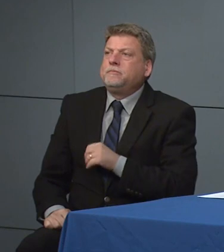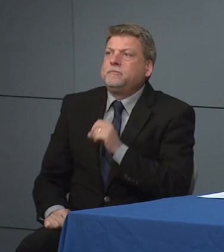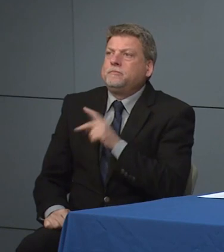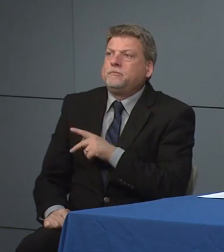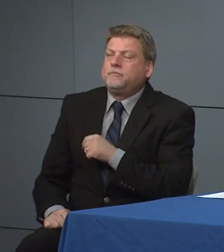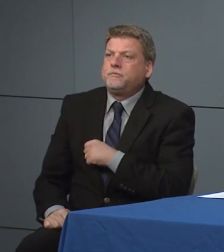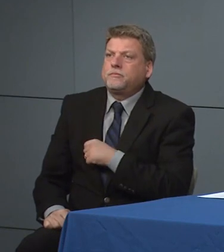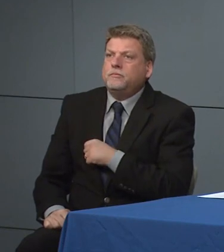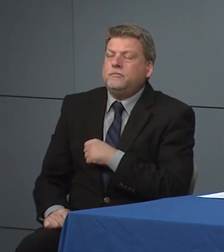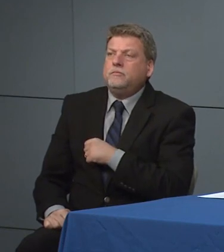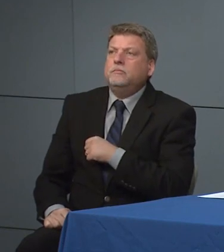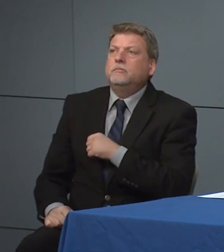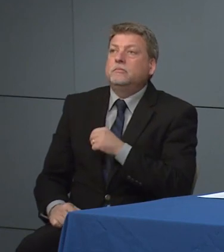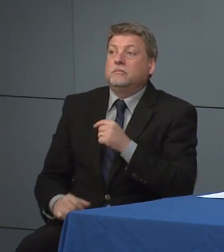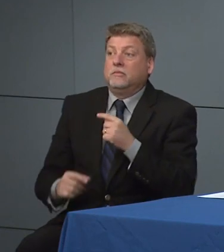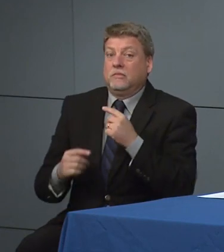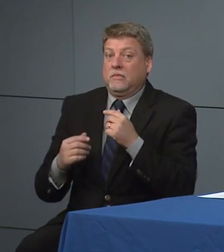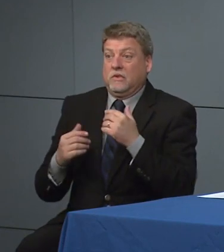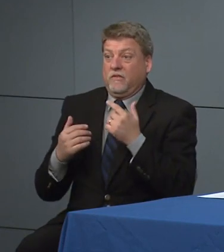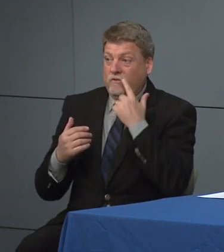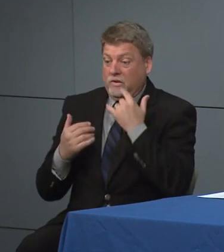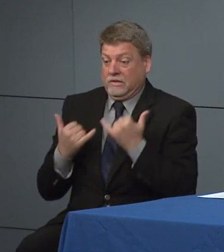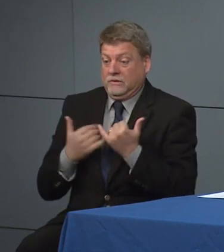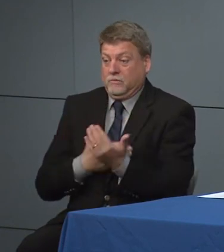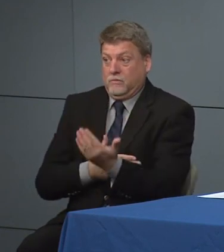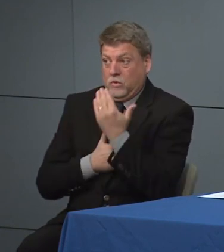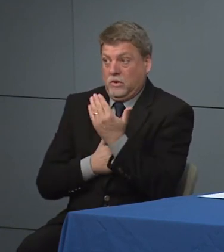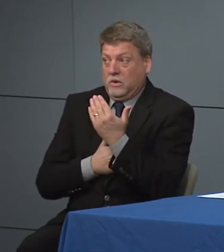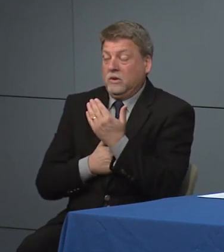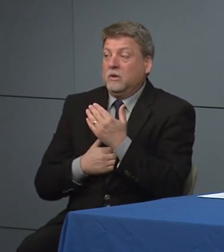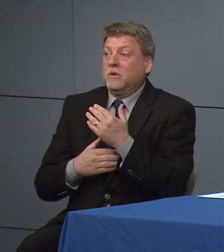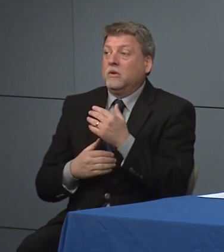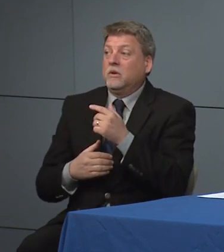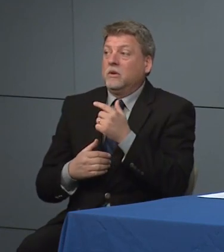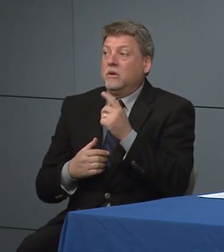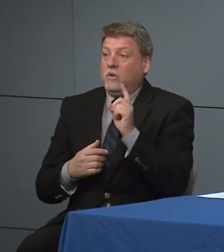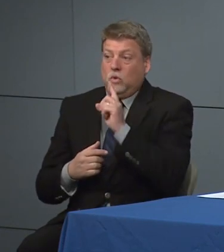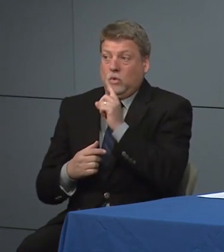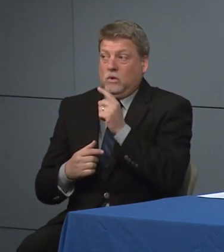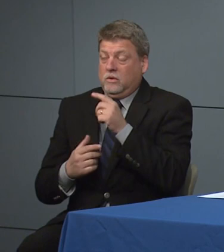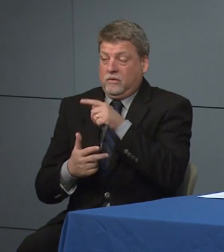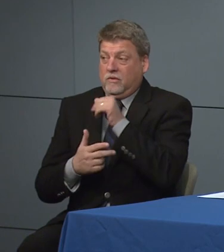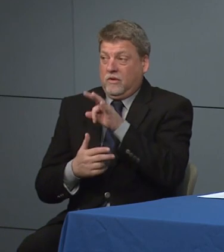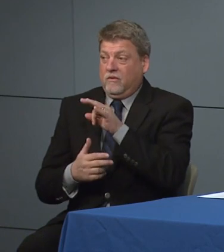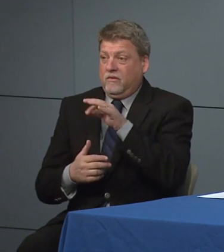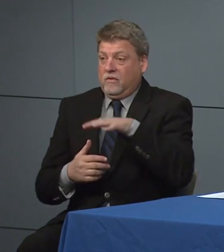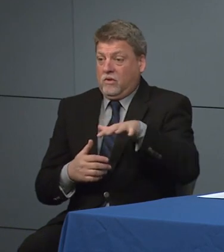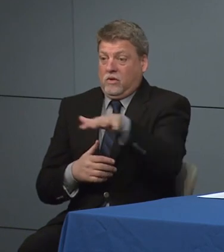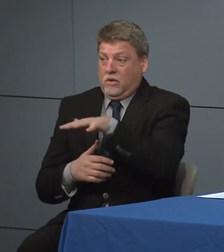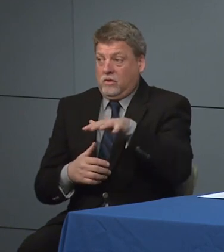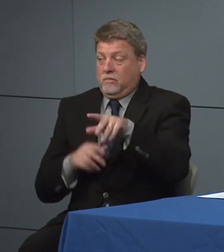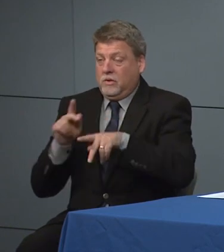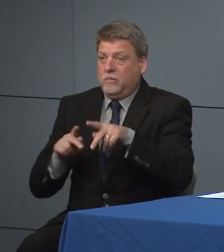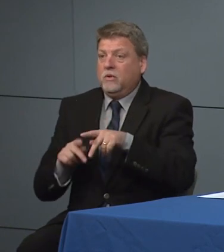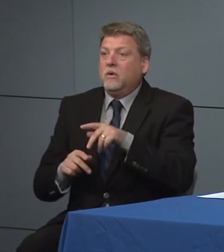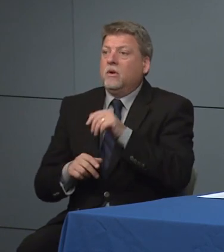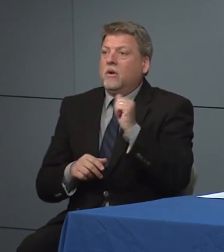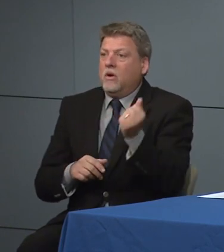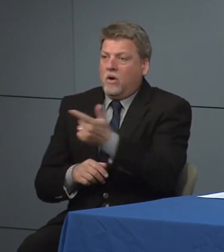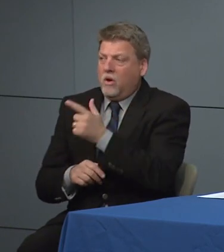para tener algo claro aquí, bueno, hasta hoy en la mañana de las personas que tenemos la información clínica. Todos han